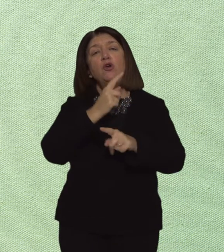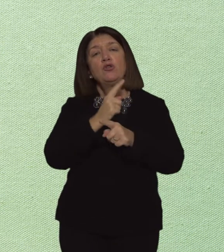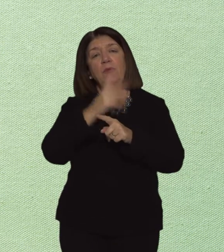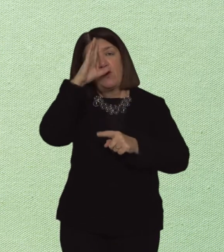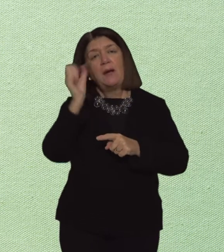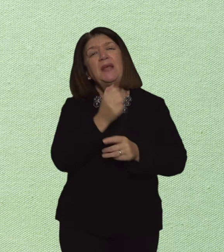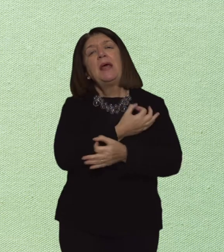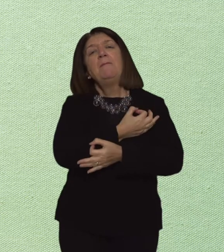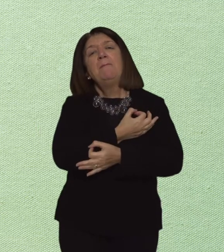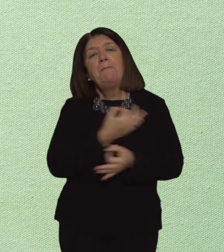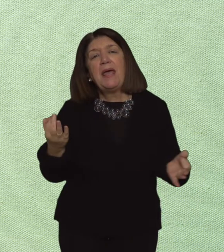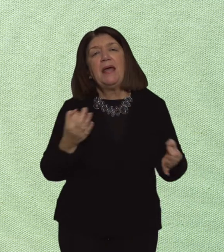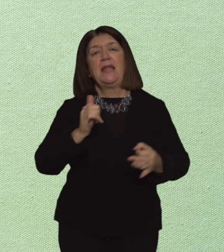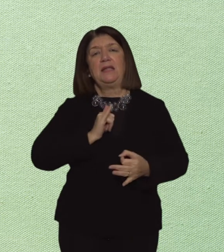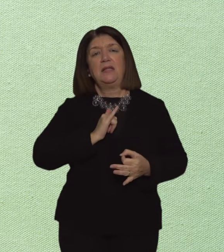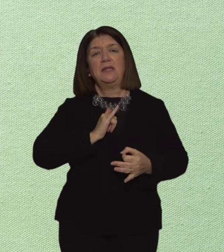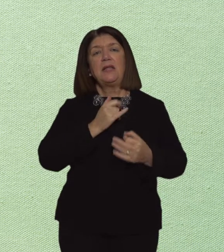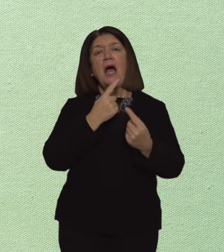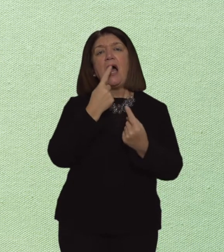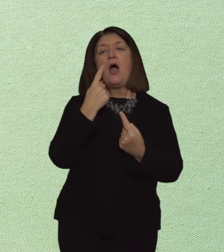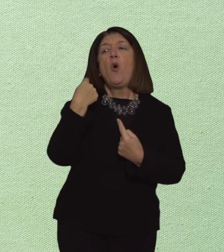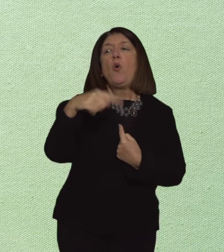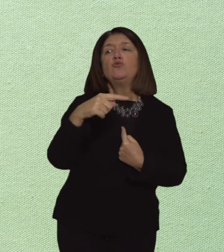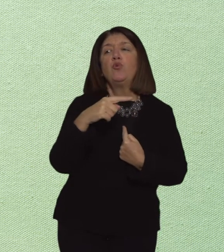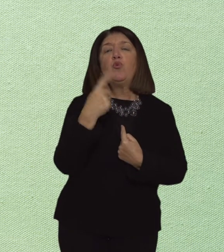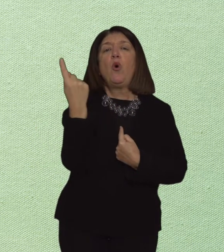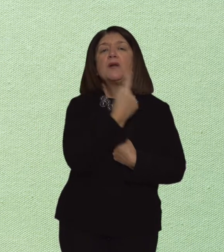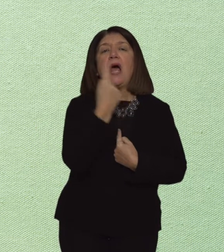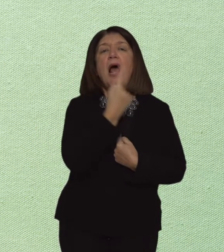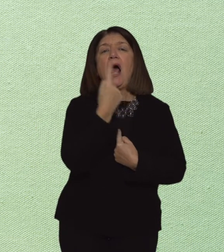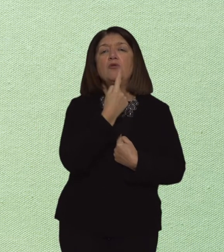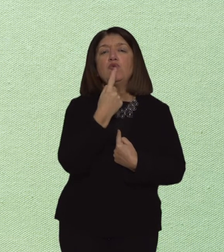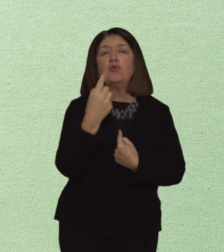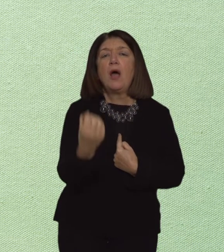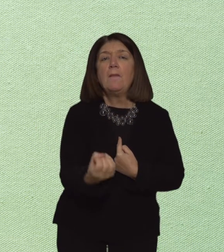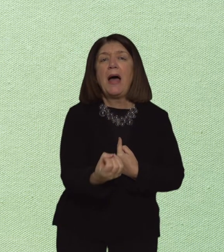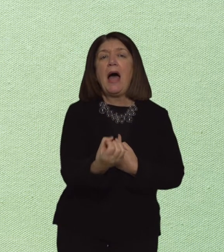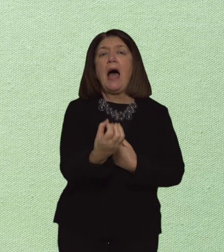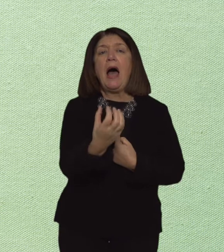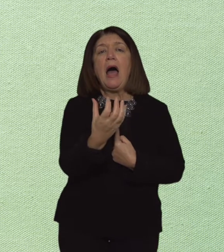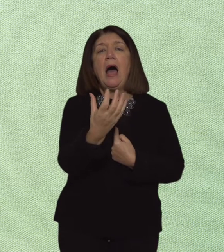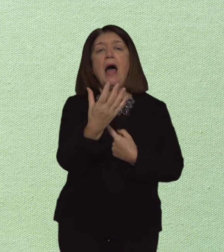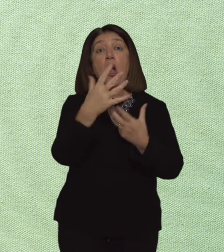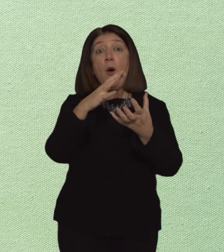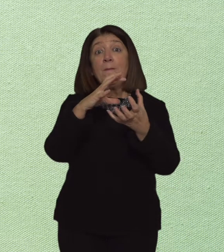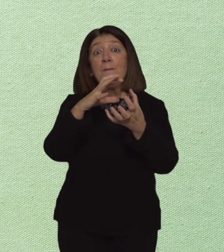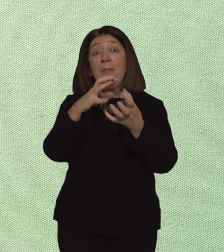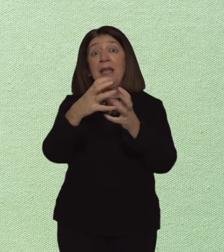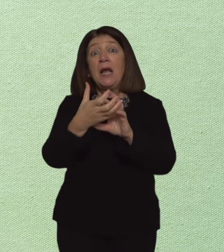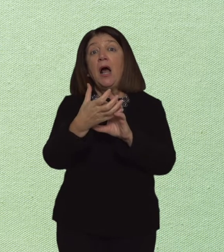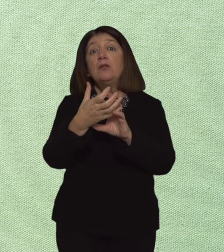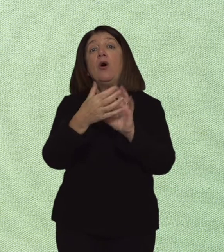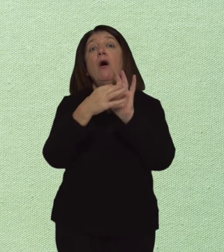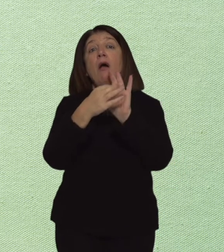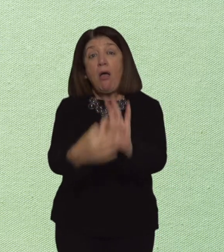complessa di ciò che intendiamo per l'identità, è difficile che creeremo una comprensione della